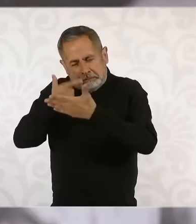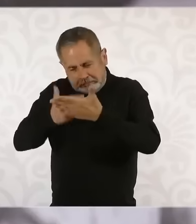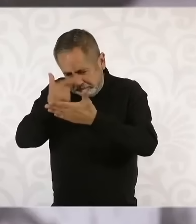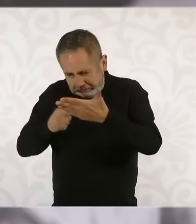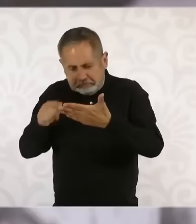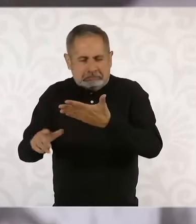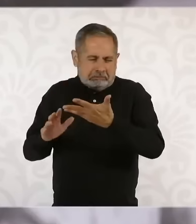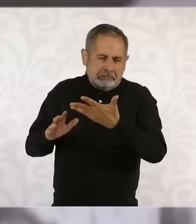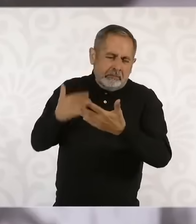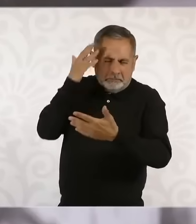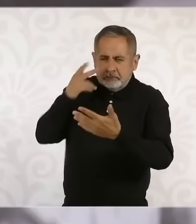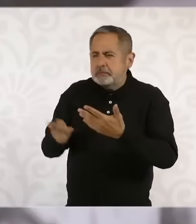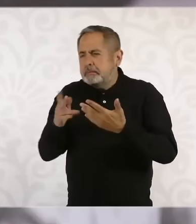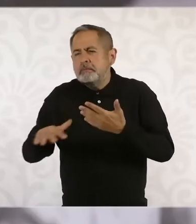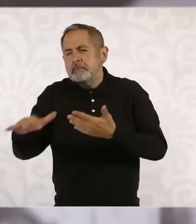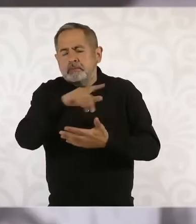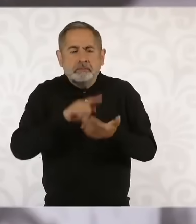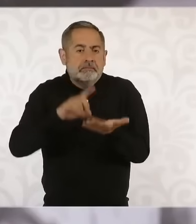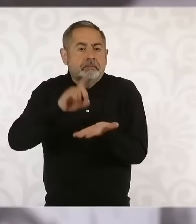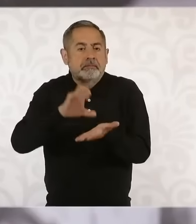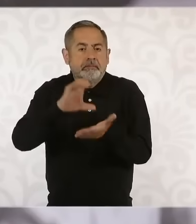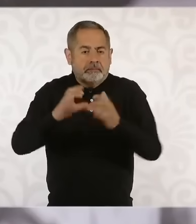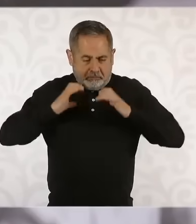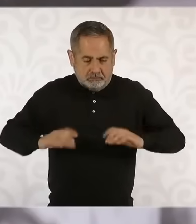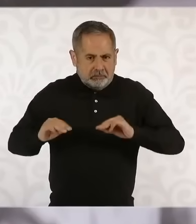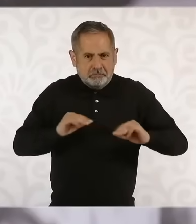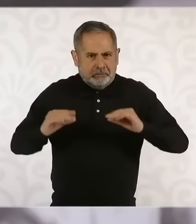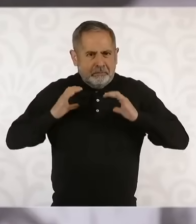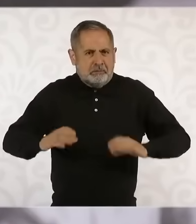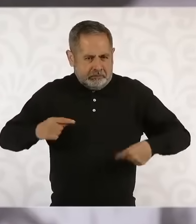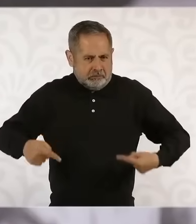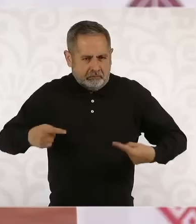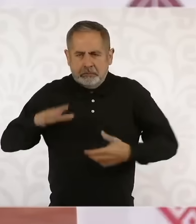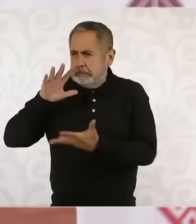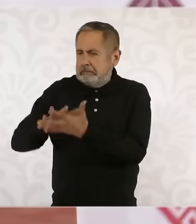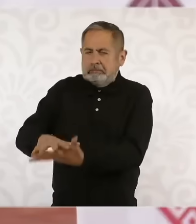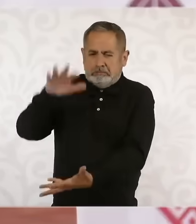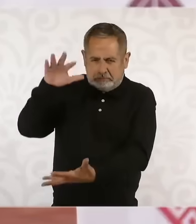nacionales, que es la discapacidad motriz, por ejemplo, eh y hacer estudios mucho más